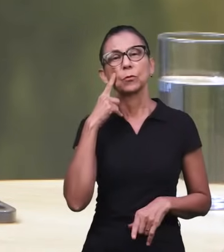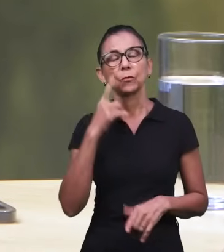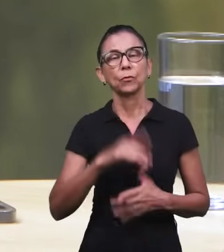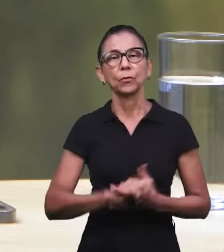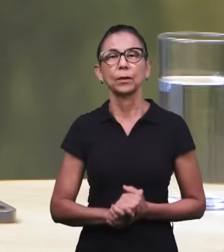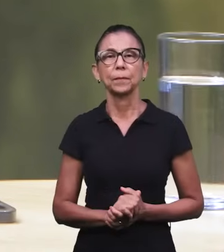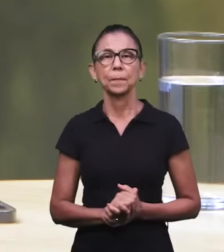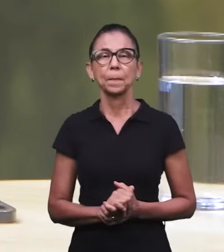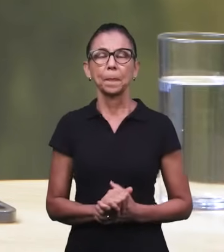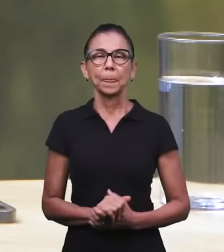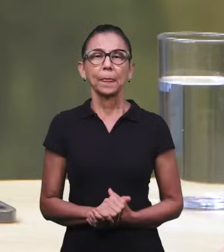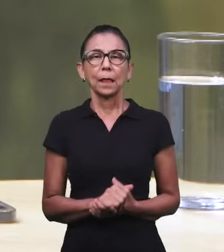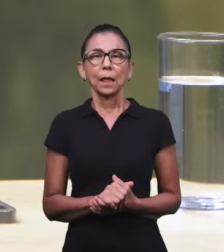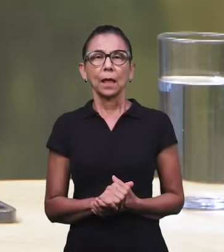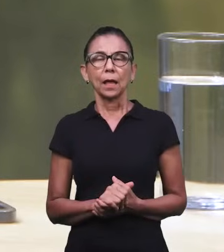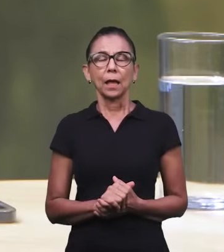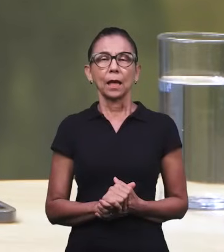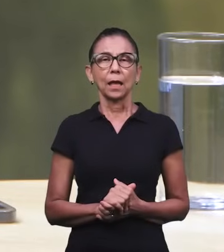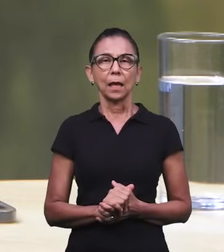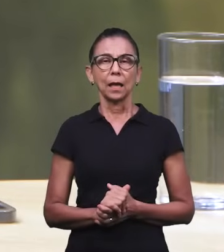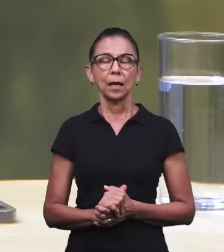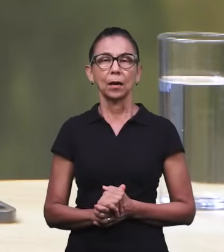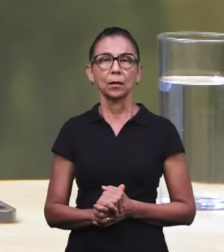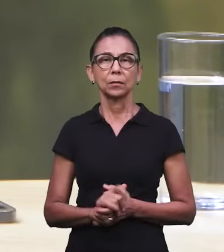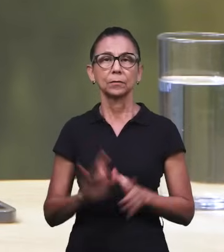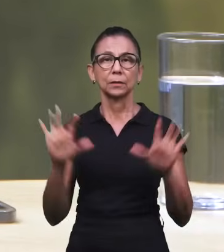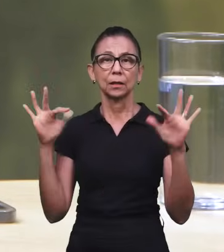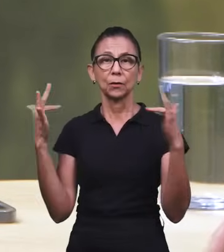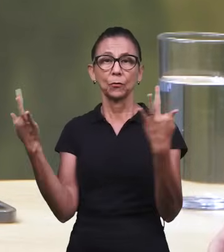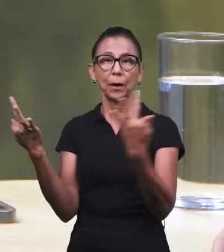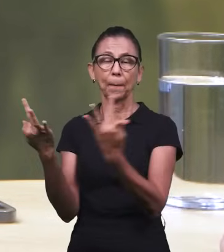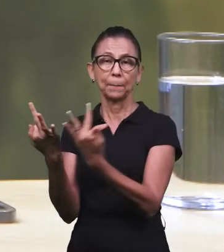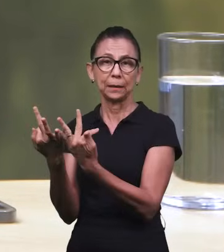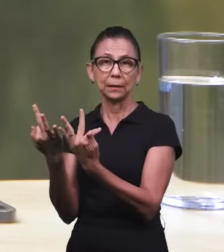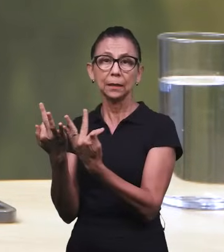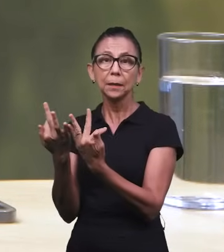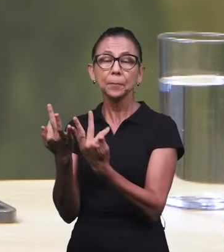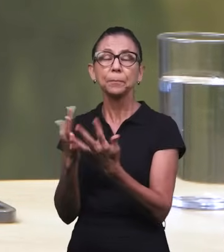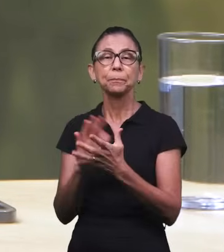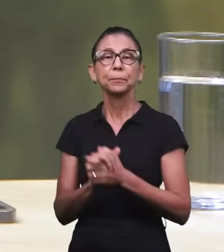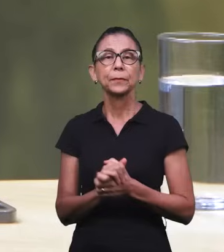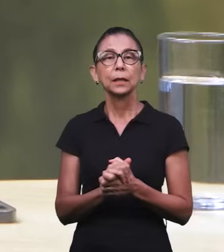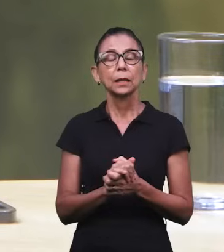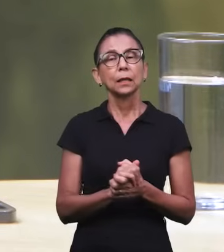aqui hoje de uma rebelião é da condição em que a religião se encontrava no momento em que Deus